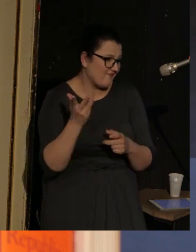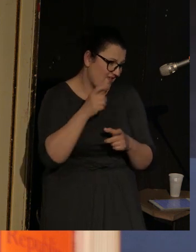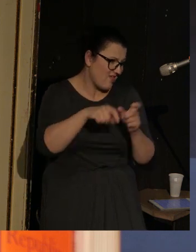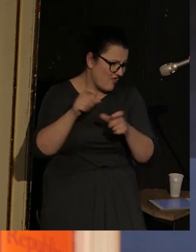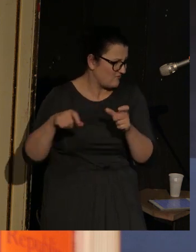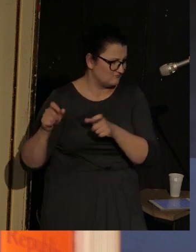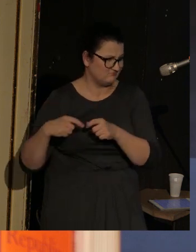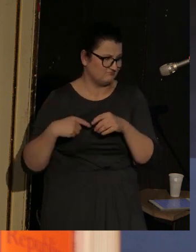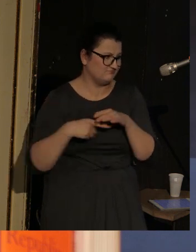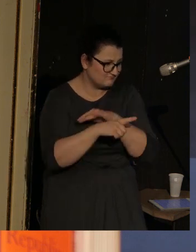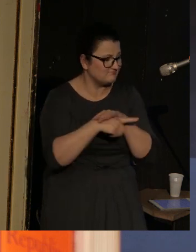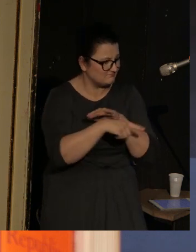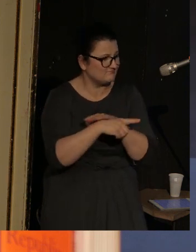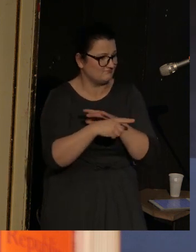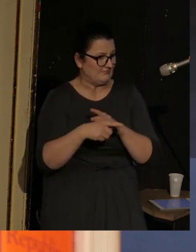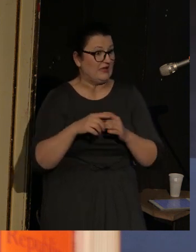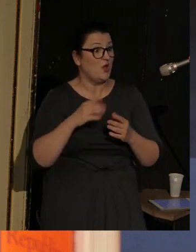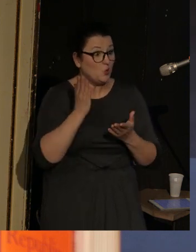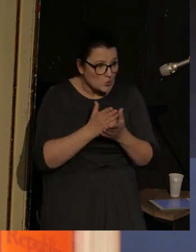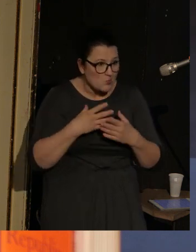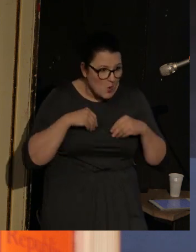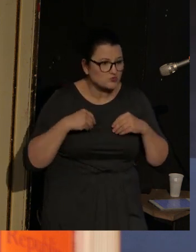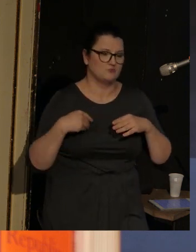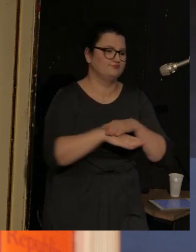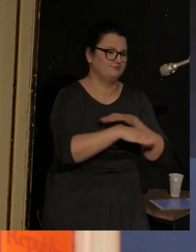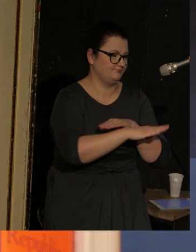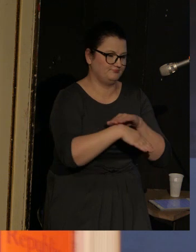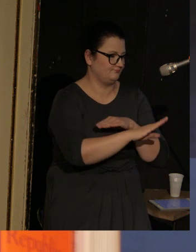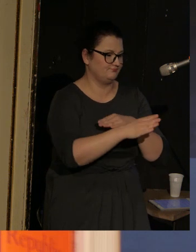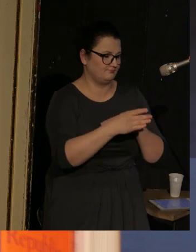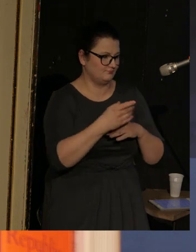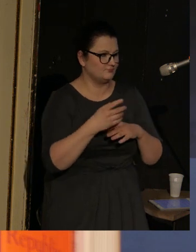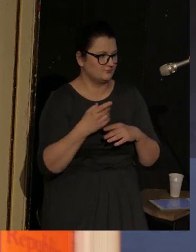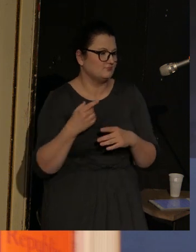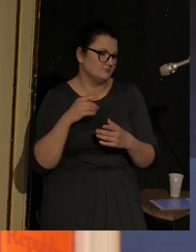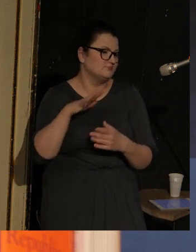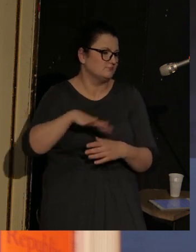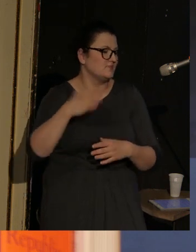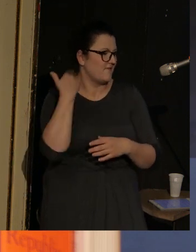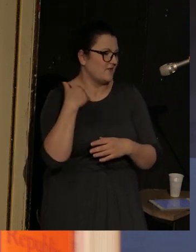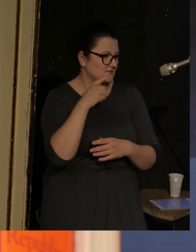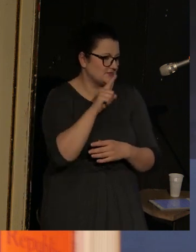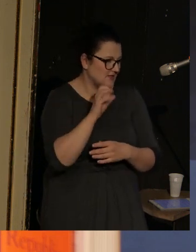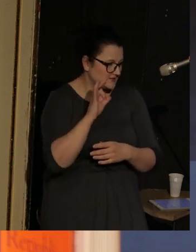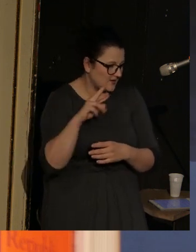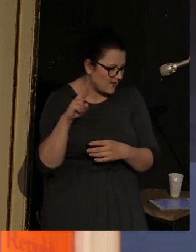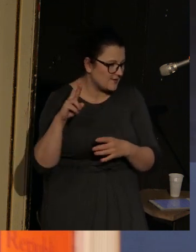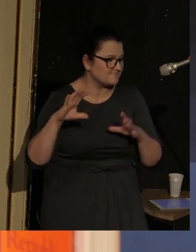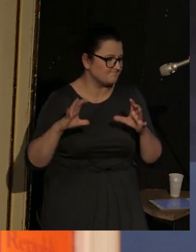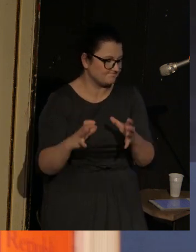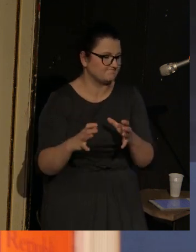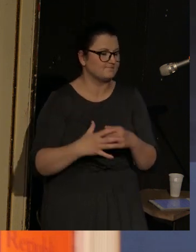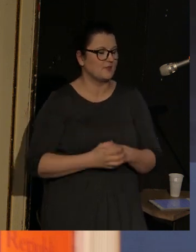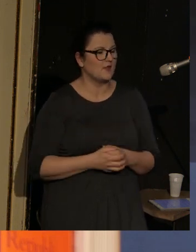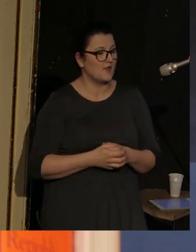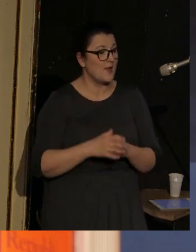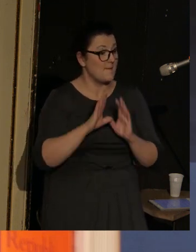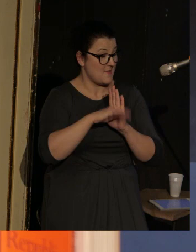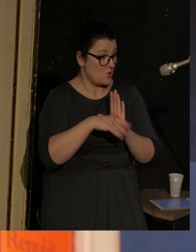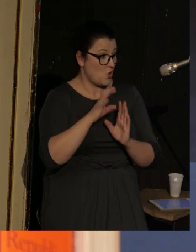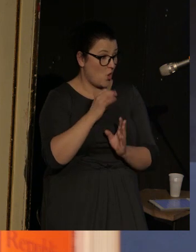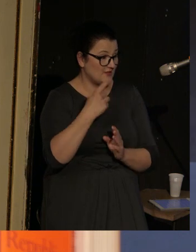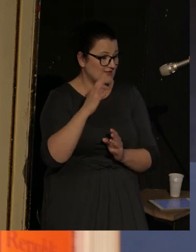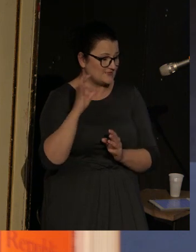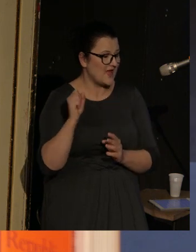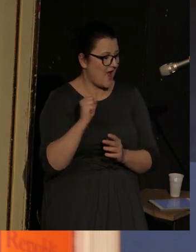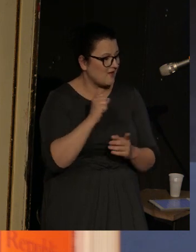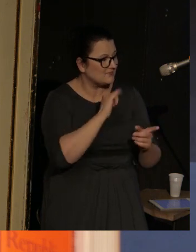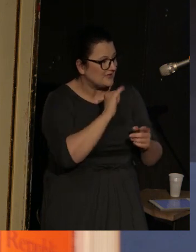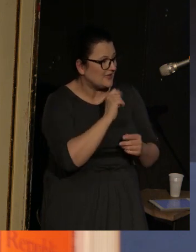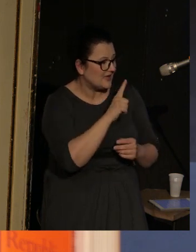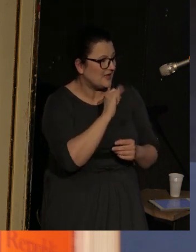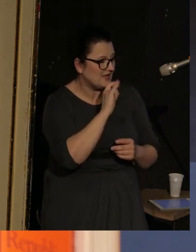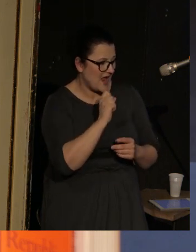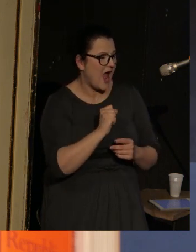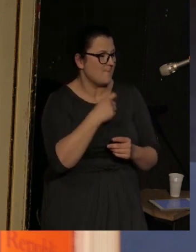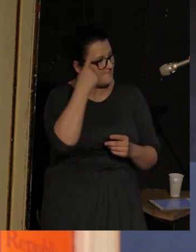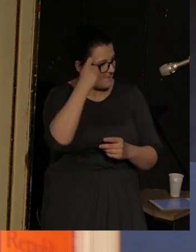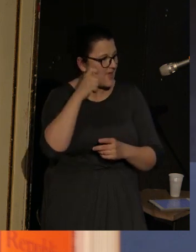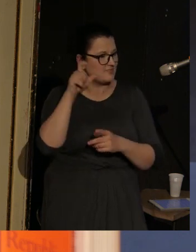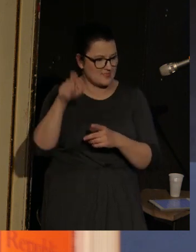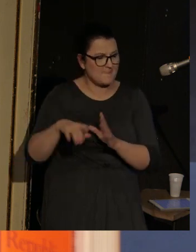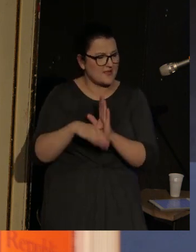Żeby opuścić jak najszybciej to miejsce - były Związek Radziecki. O Odessie na pewno Ilya pamięta, bo publikuje na FB zdjęcia.